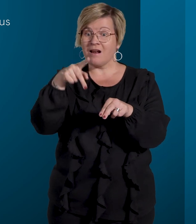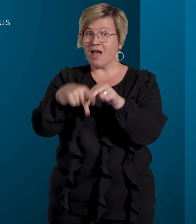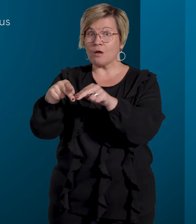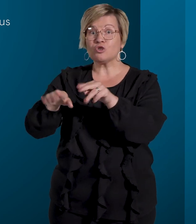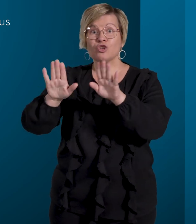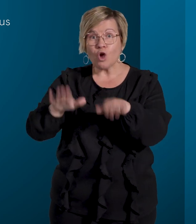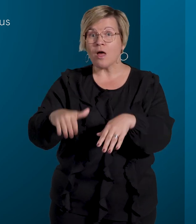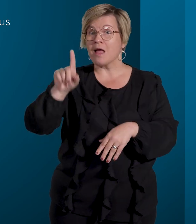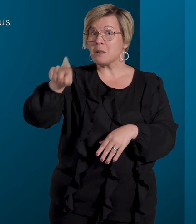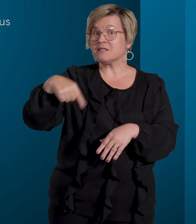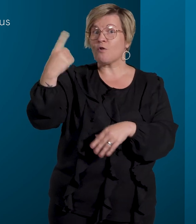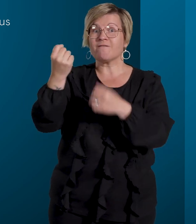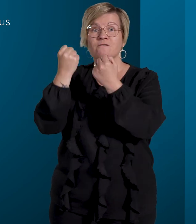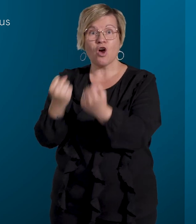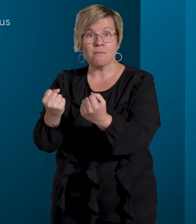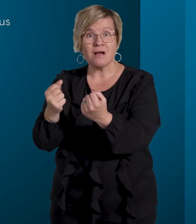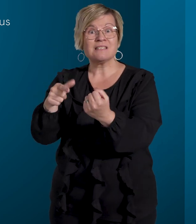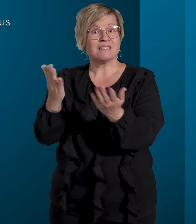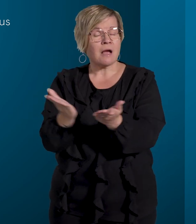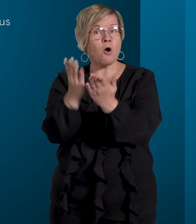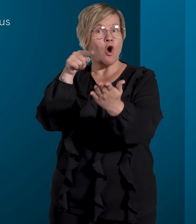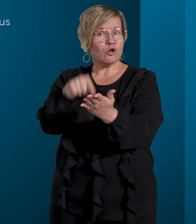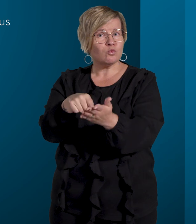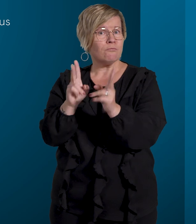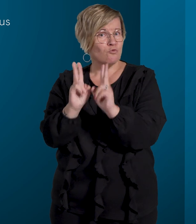Näillä näkymin jo ensi vuonna voimaan tulevat leikkaukset osuvat myös hetkeen, -